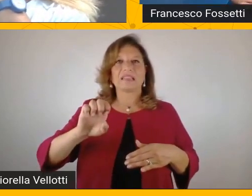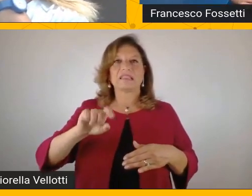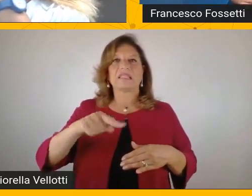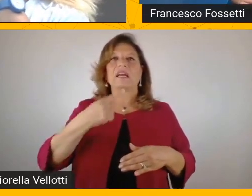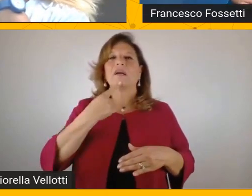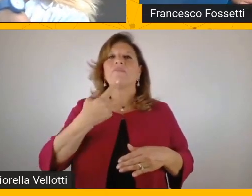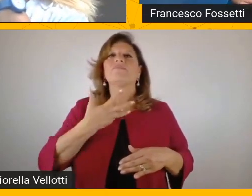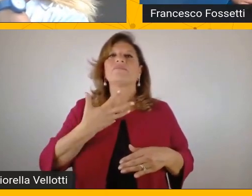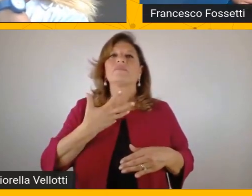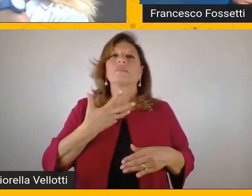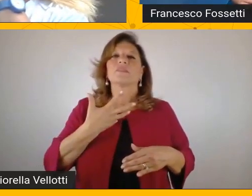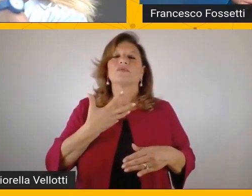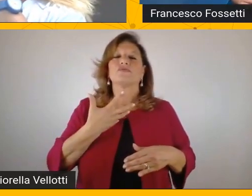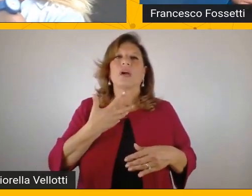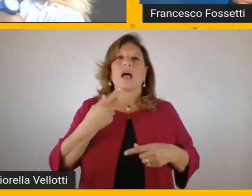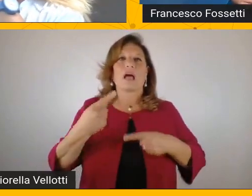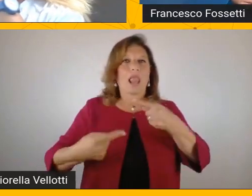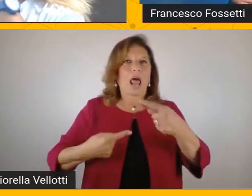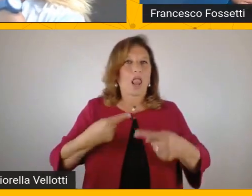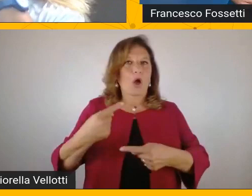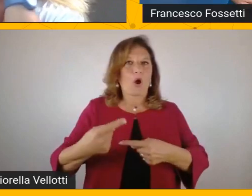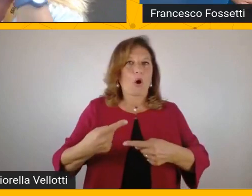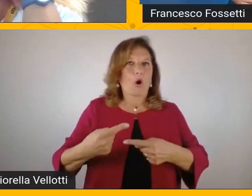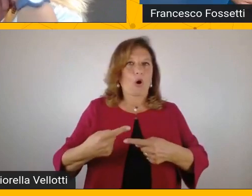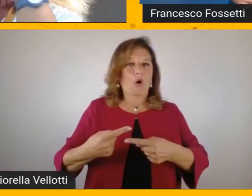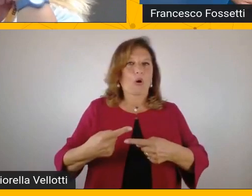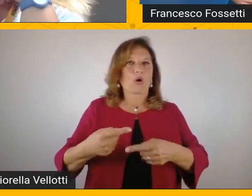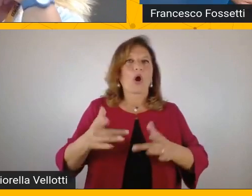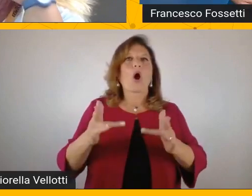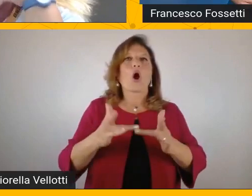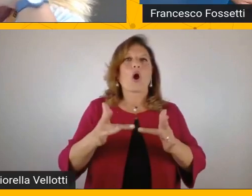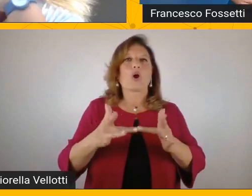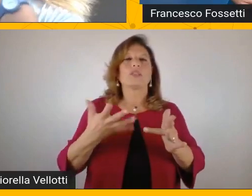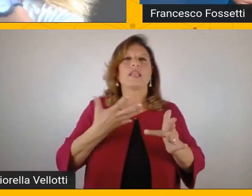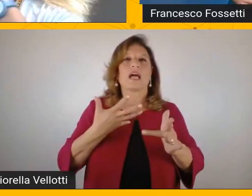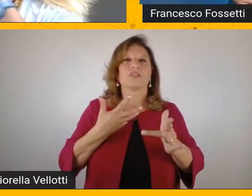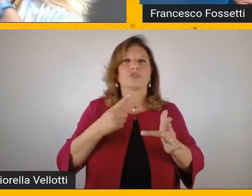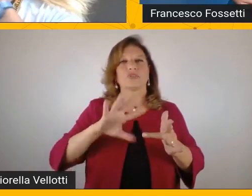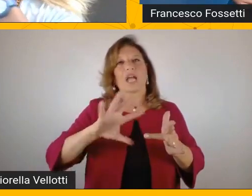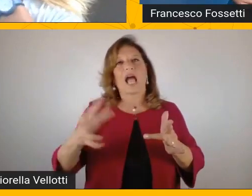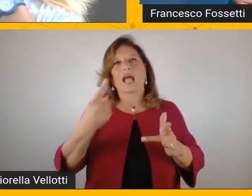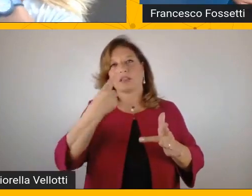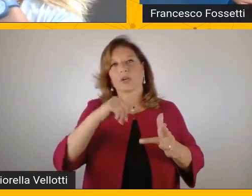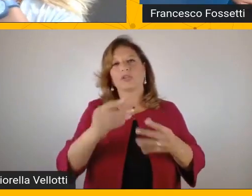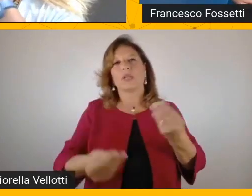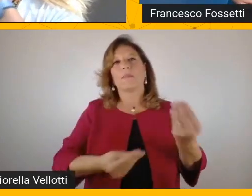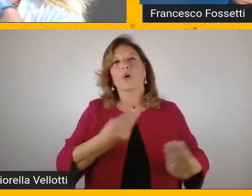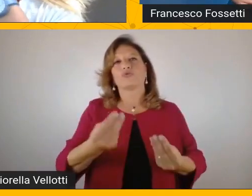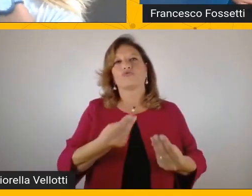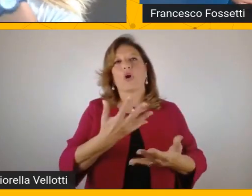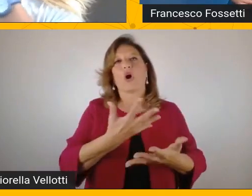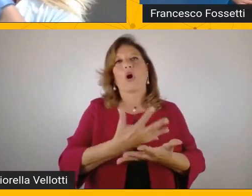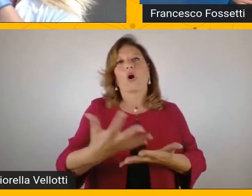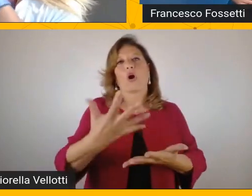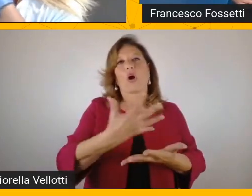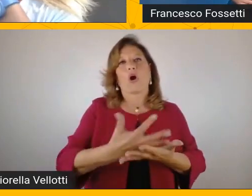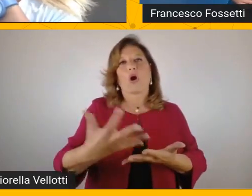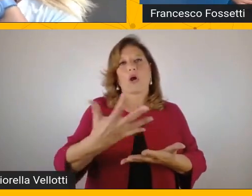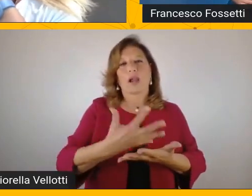multiplayer abbiano nel corso della loro carriera avuto un contatto con un prodotto che